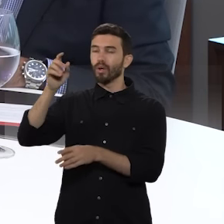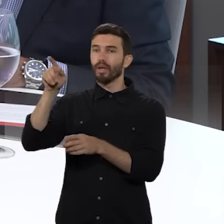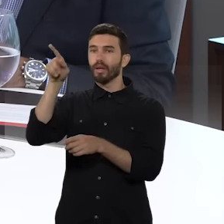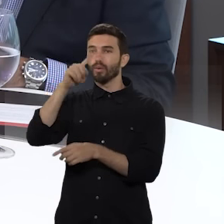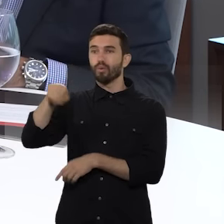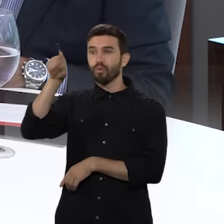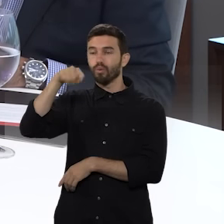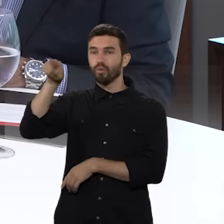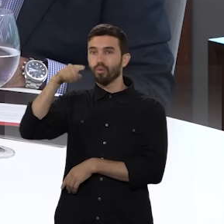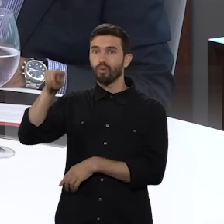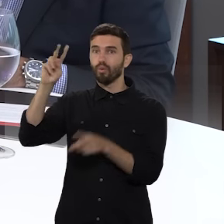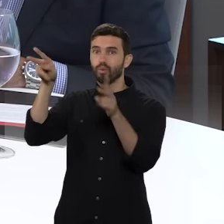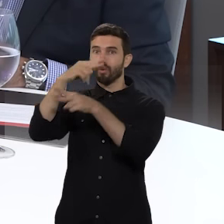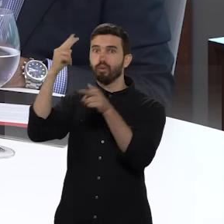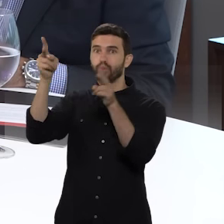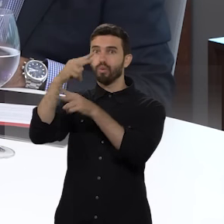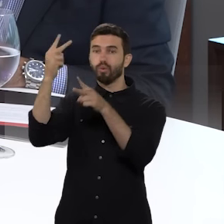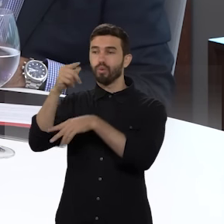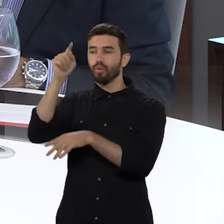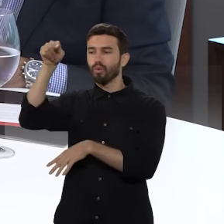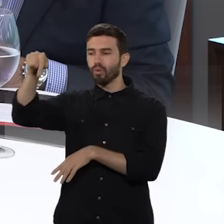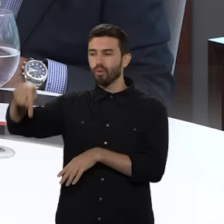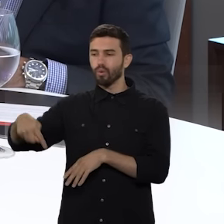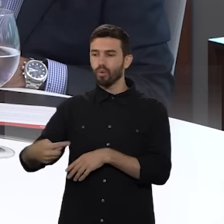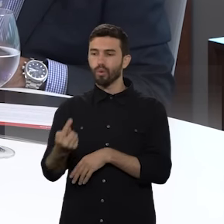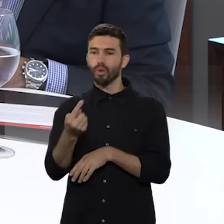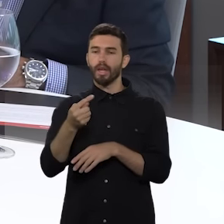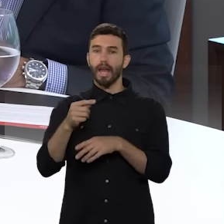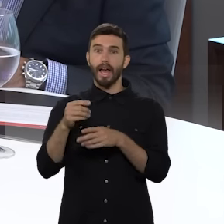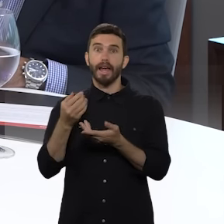pronta para o consumo doméstico. Então... Porque a tensão é diferente....